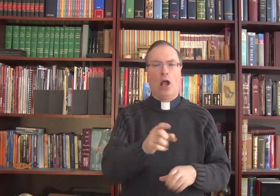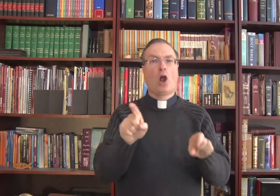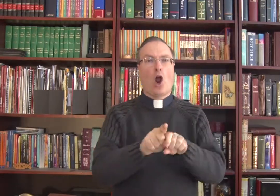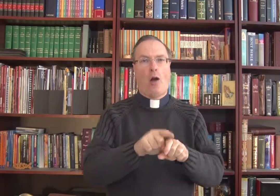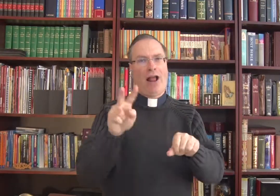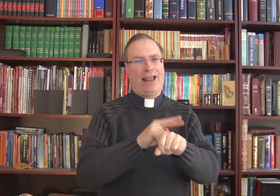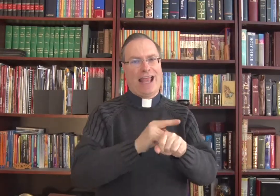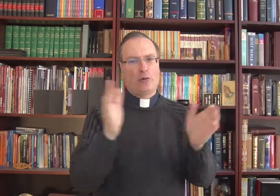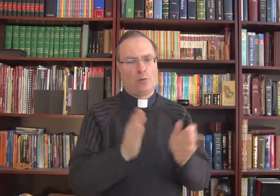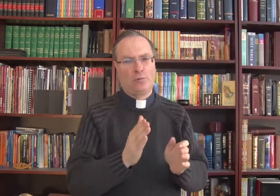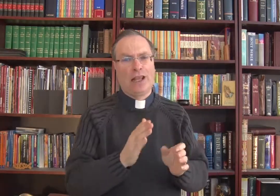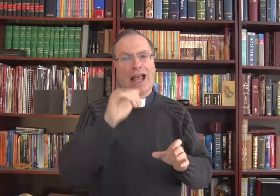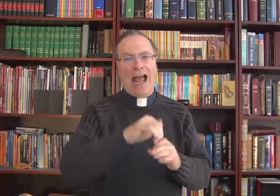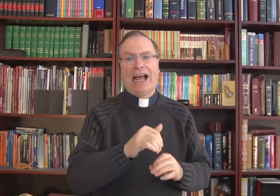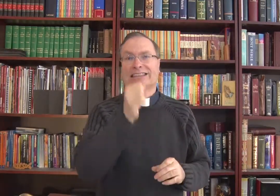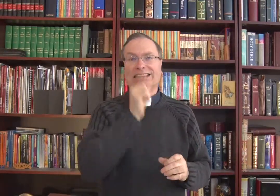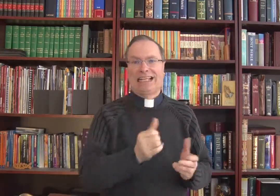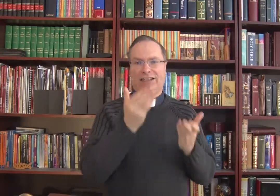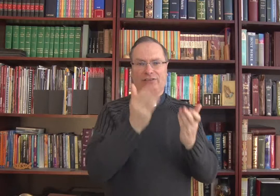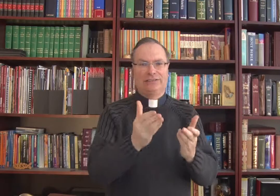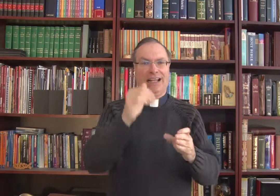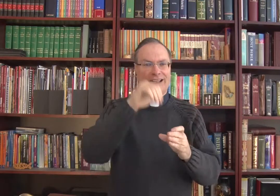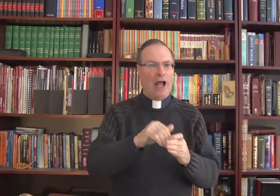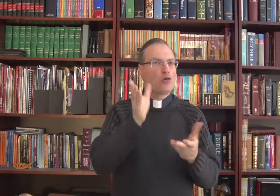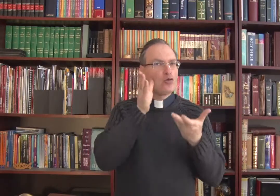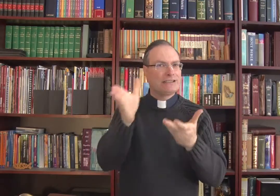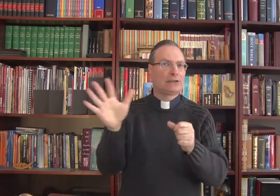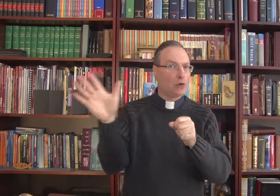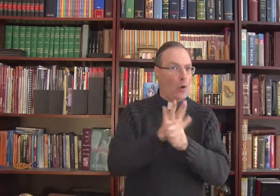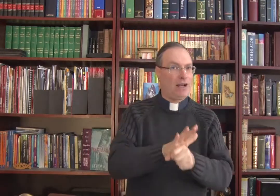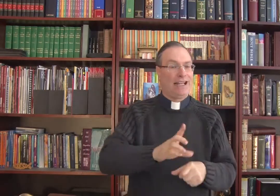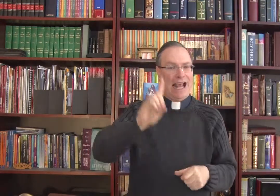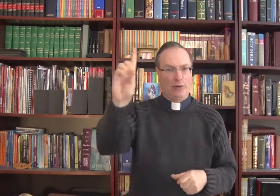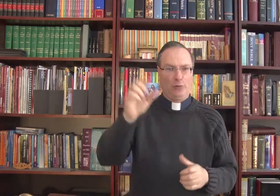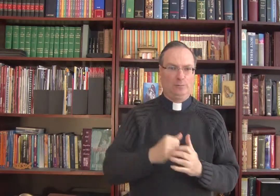comme un Agneau en sacrifice dans une obéissance complète à Dieu.